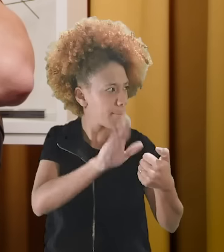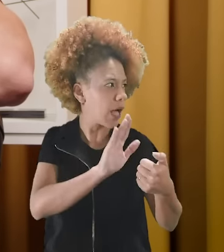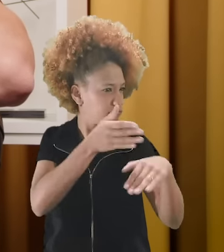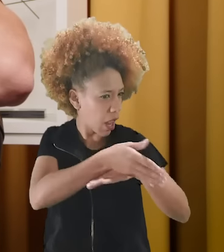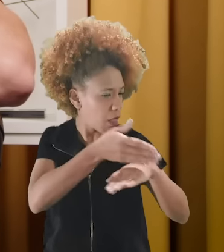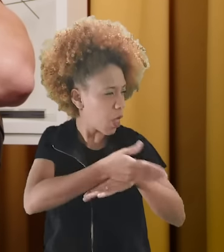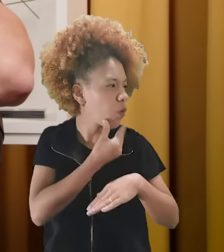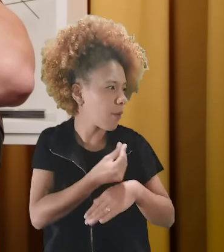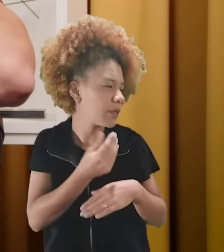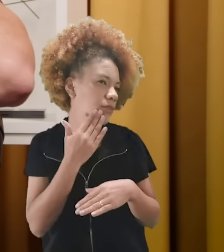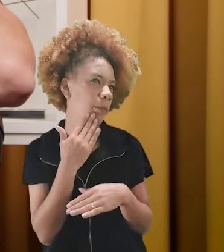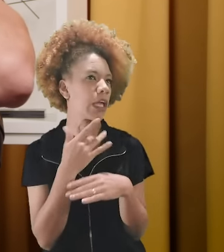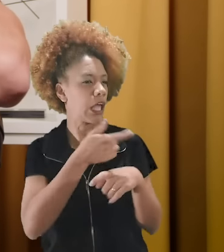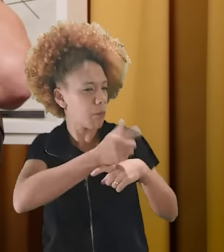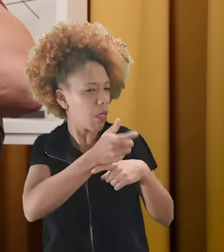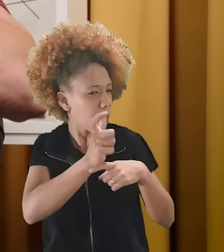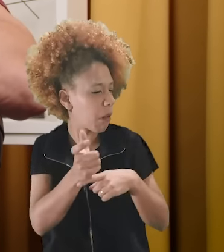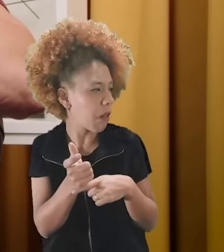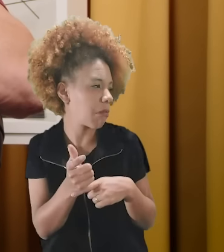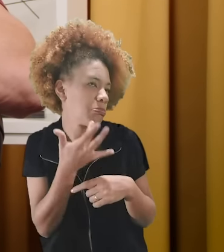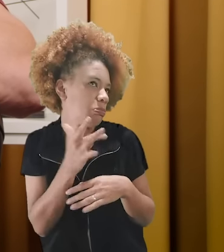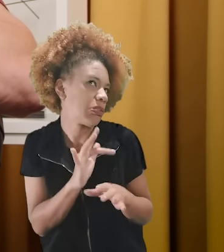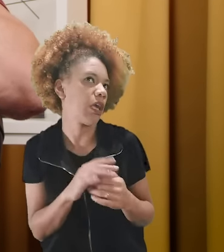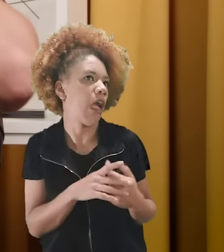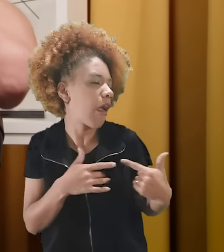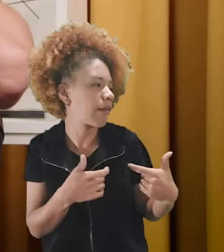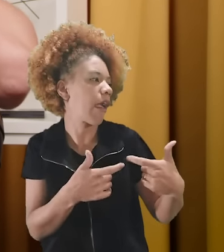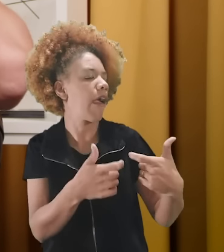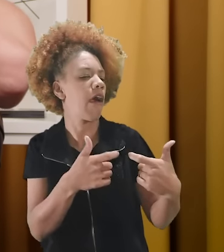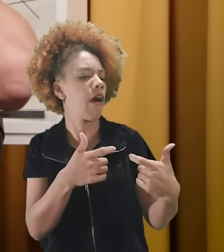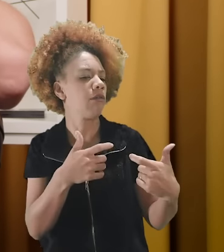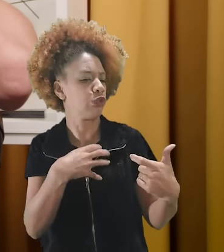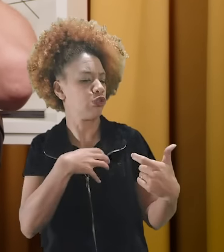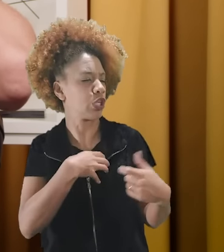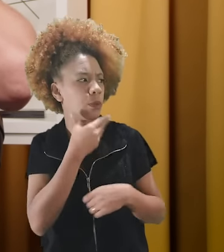mesmo do homem ser o cara que quer dar tiro sei lá é uma a guerra é uma coisa mais masculina e tal